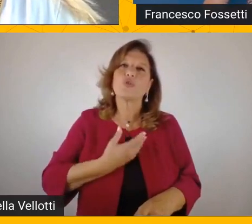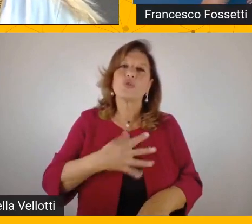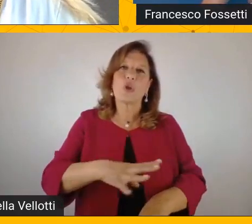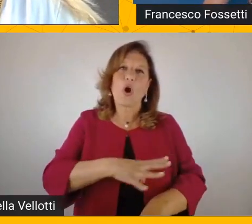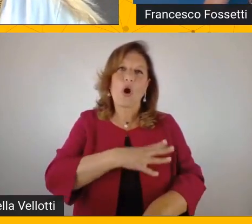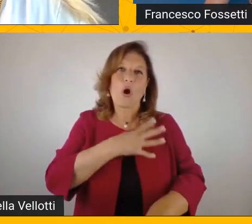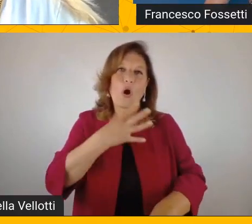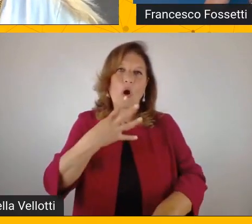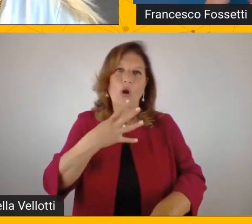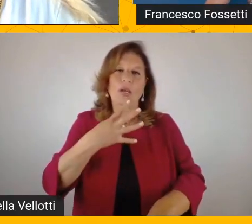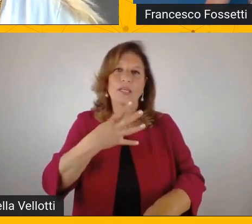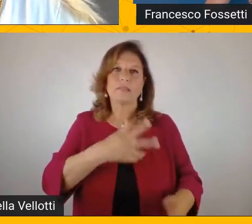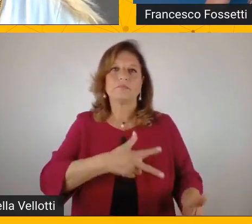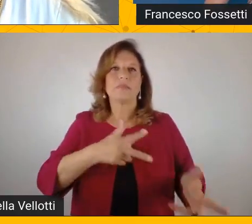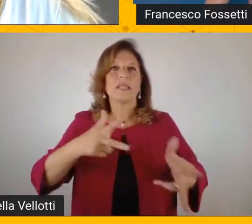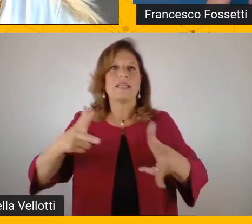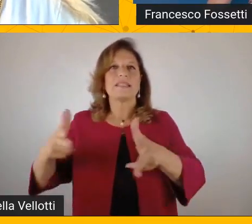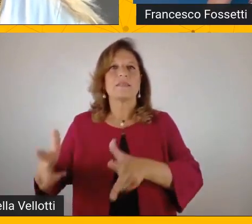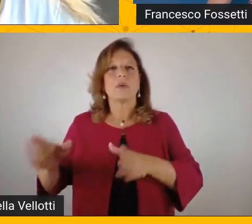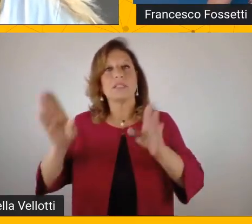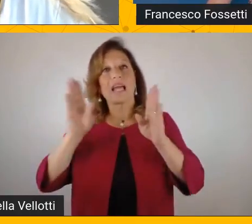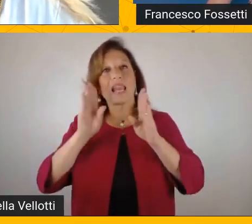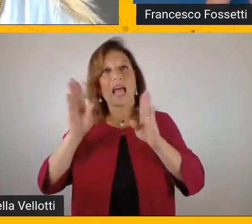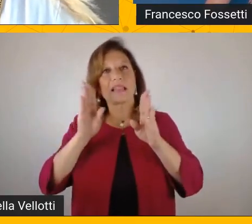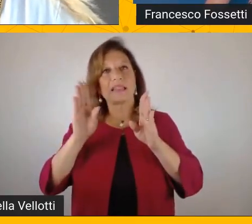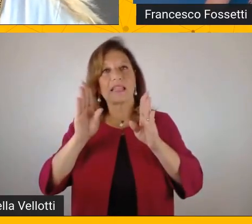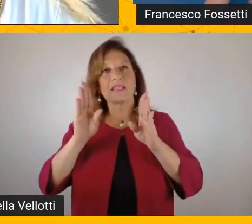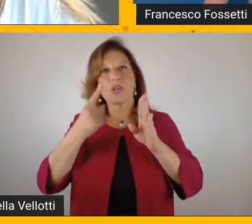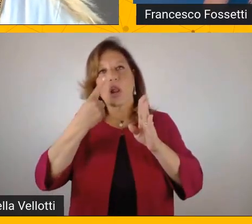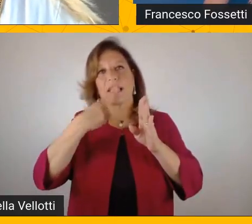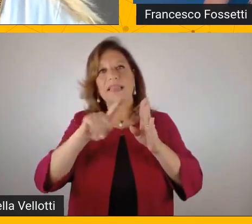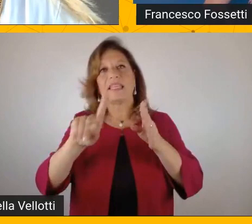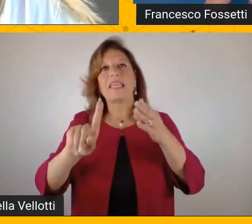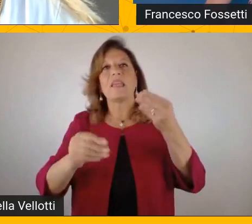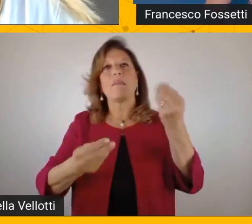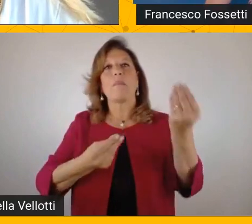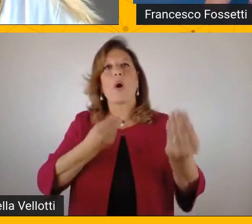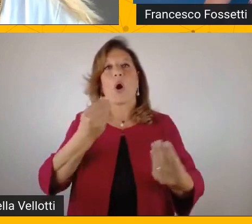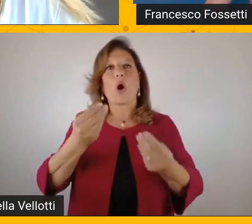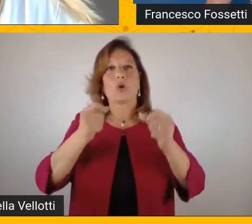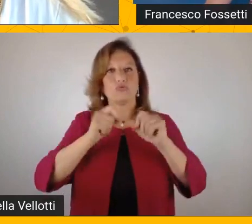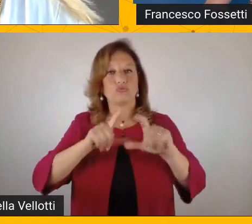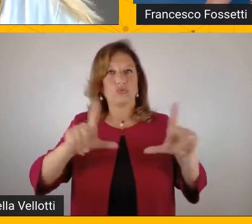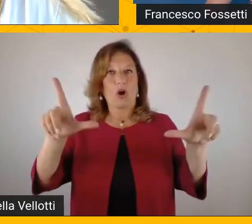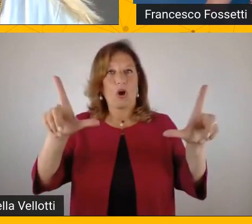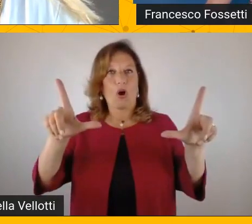rispostare l'attenzione e la priorità su un tipo di